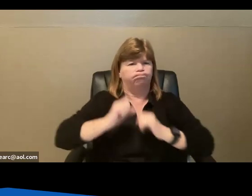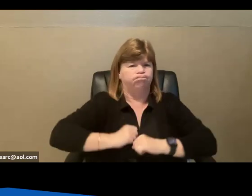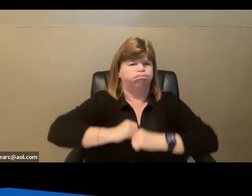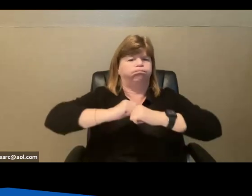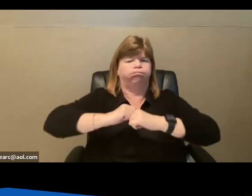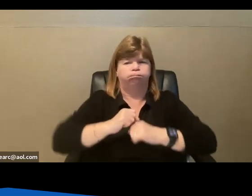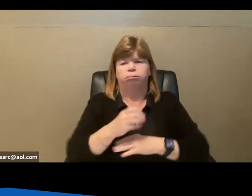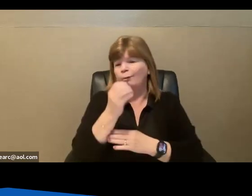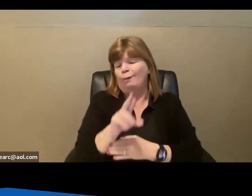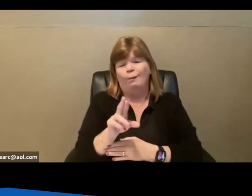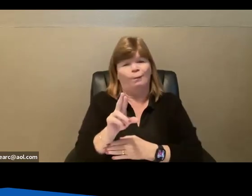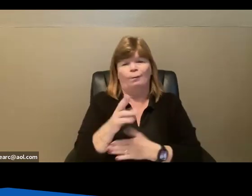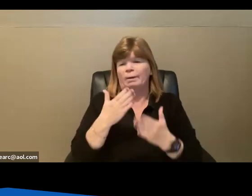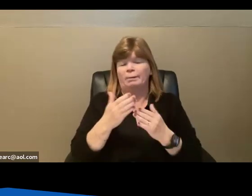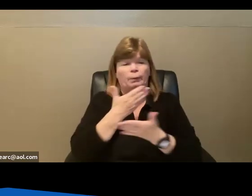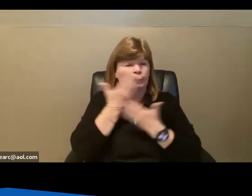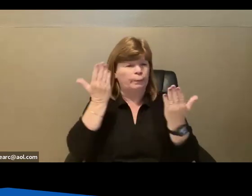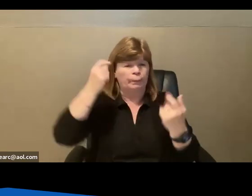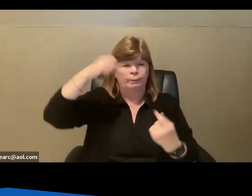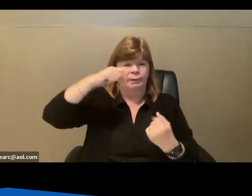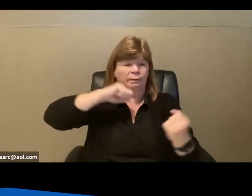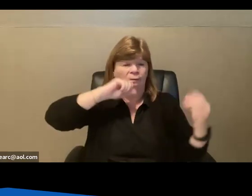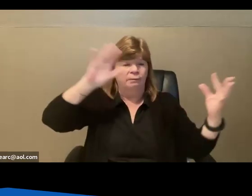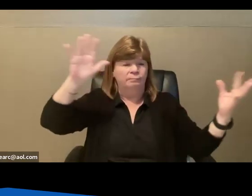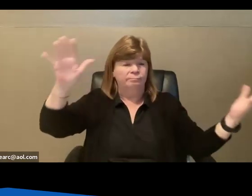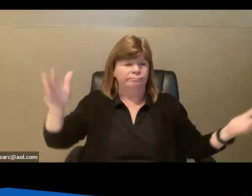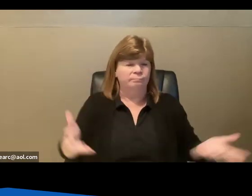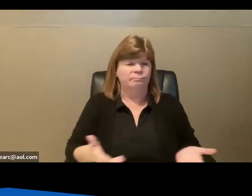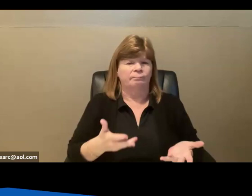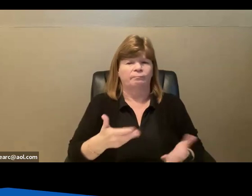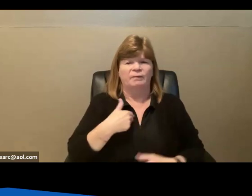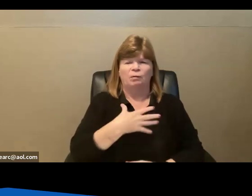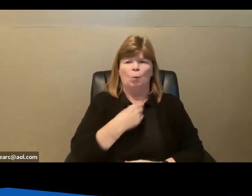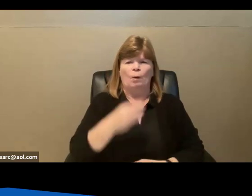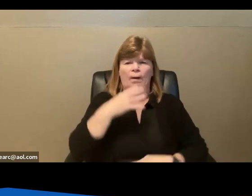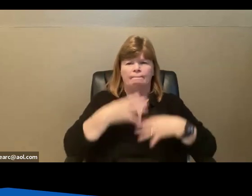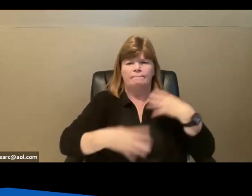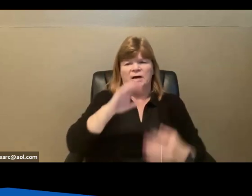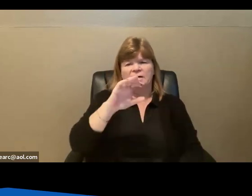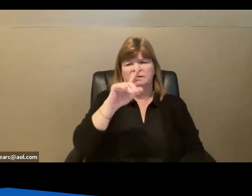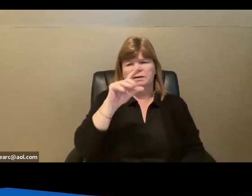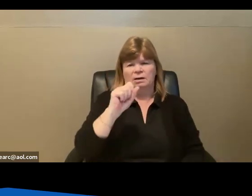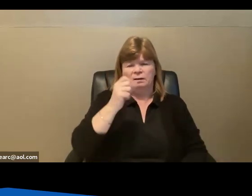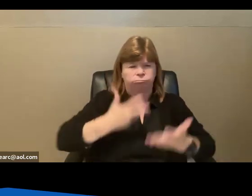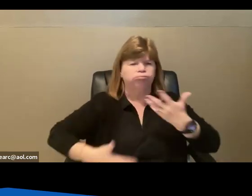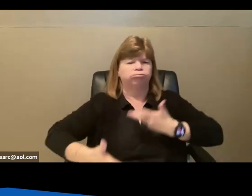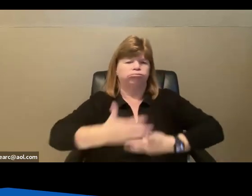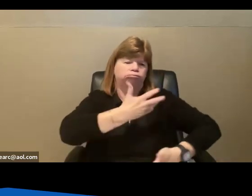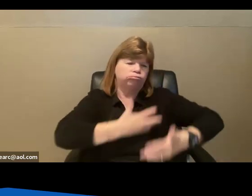O simplemente no se envía ningún mensaje. Tienes estos glóbulos blancos que están circulando por tu cuerpo. Tienes proteína.